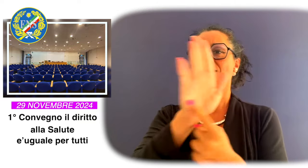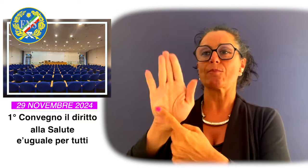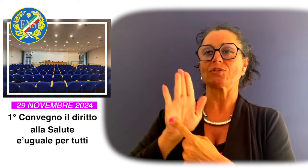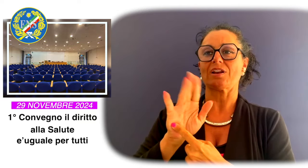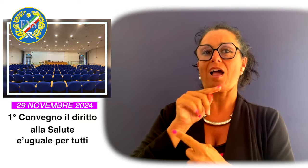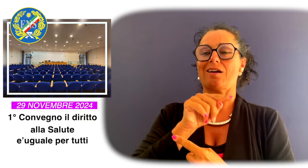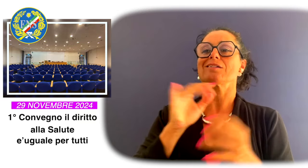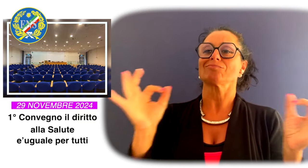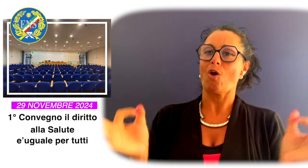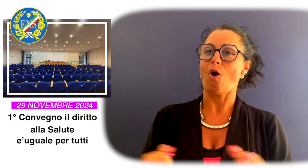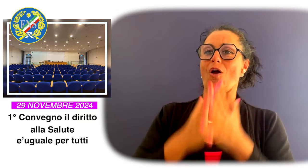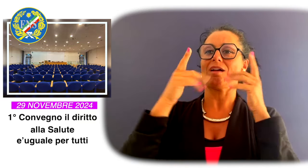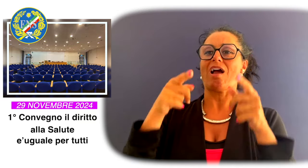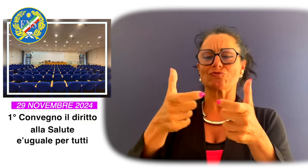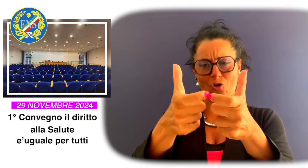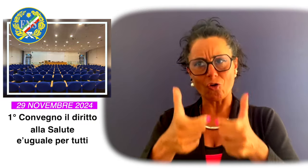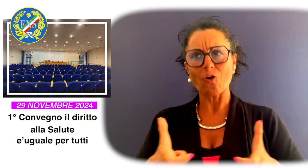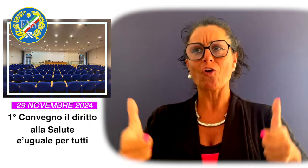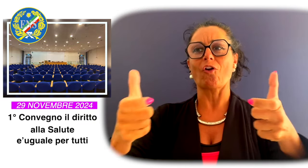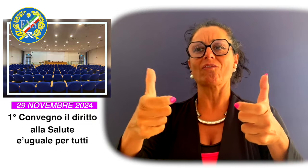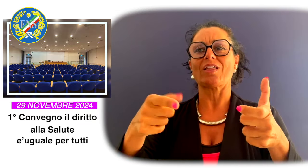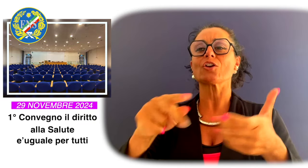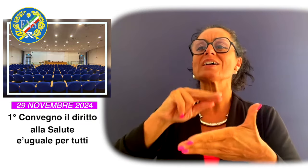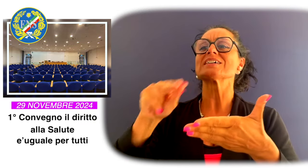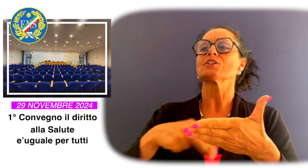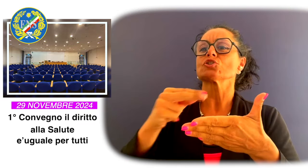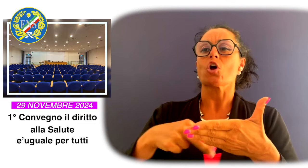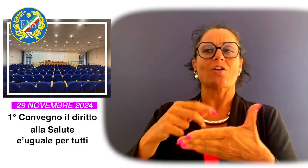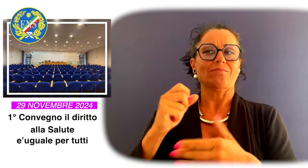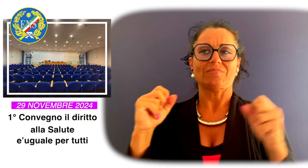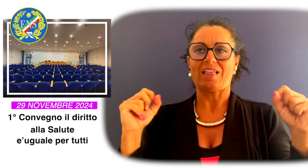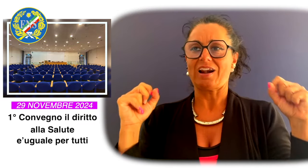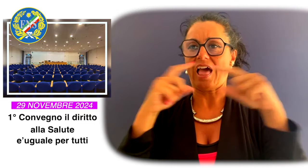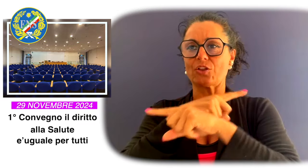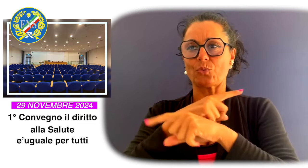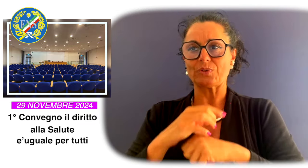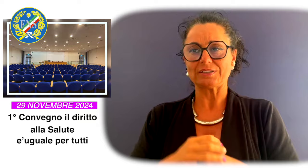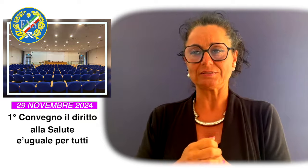richiamare con un tocco sulla spalla. È importante diffondere questi dati in occasione del prossimo Convegno la cui iscrizione è gratuita e